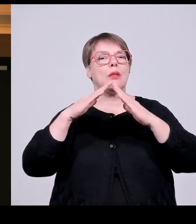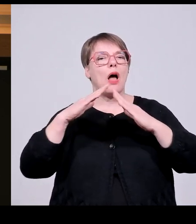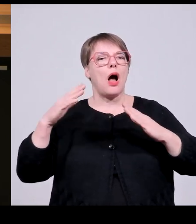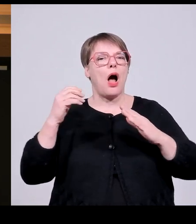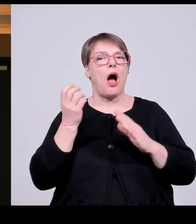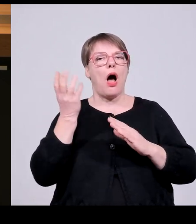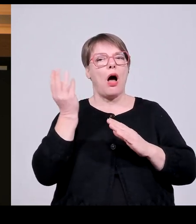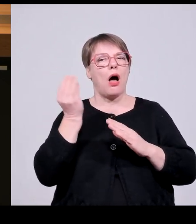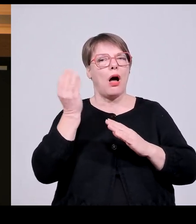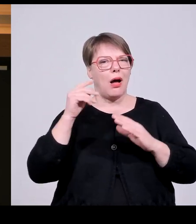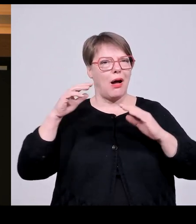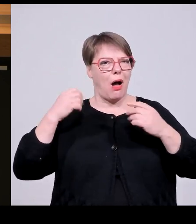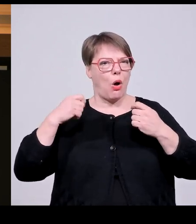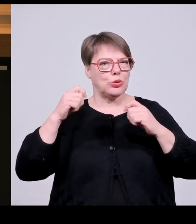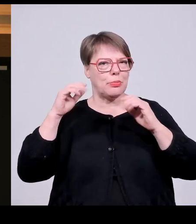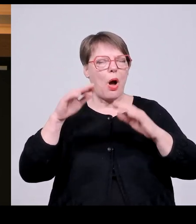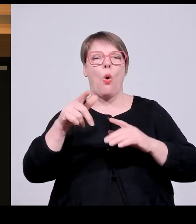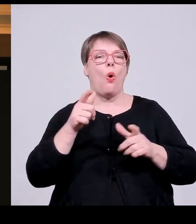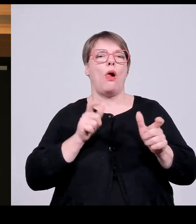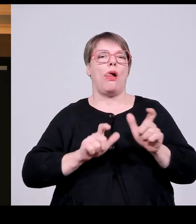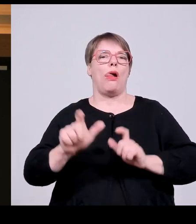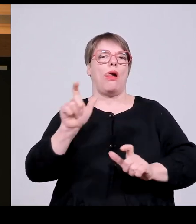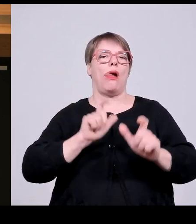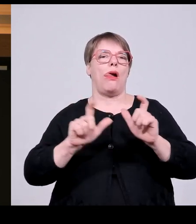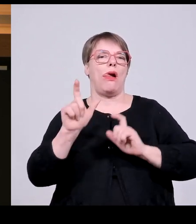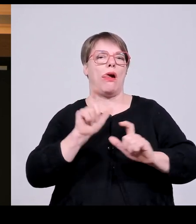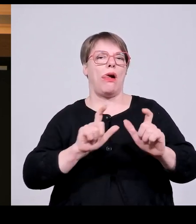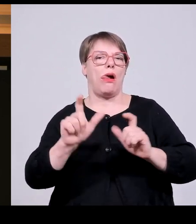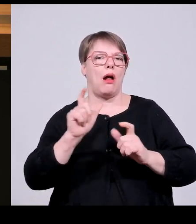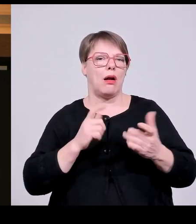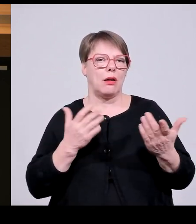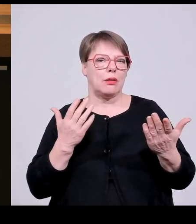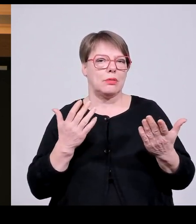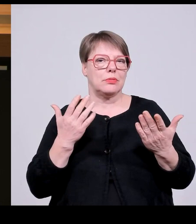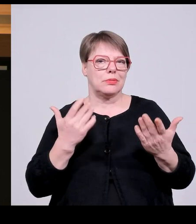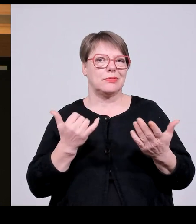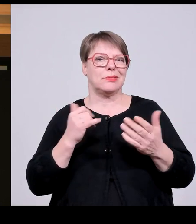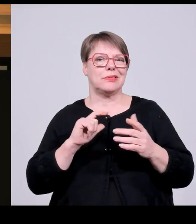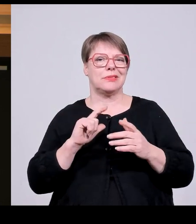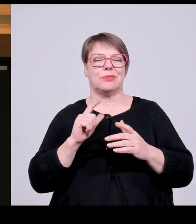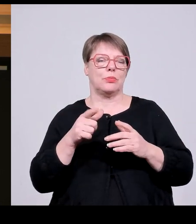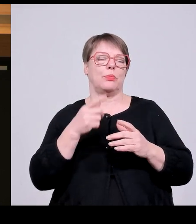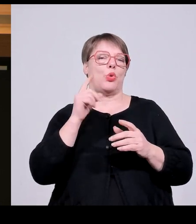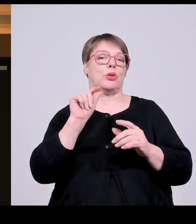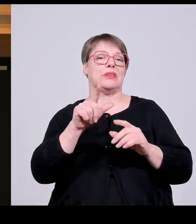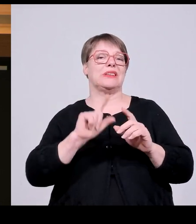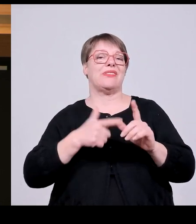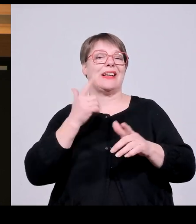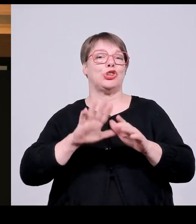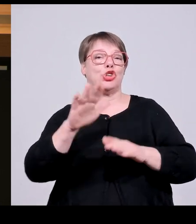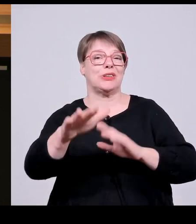ohne eine leistungsfähige Energieinfrastruktur werden Sie nicht die Solarwende hinbekommen.